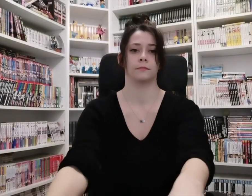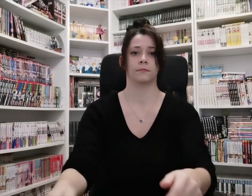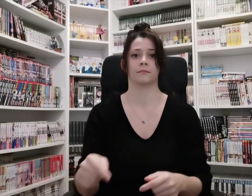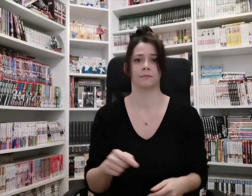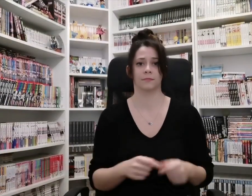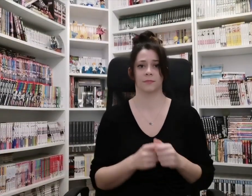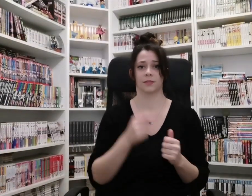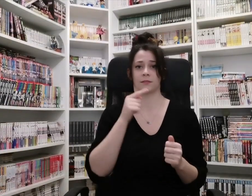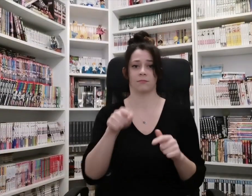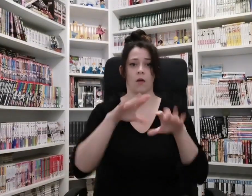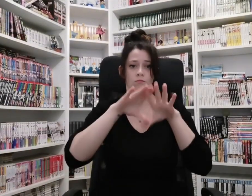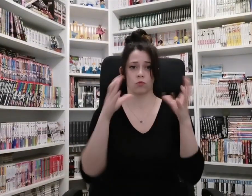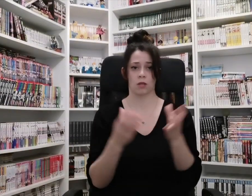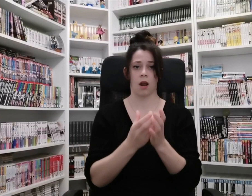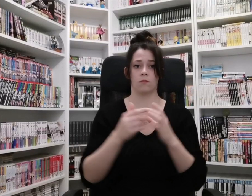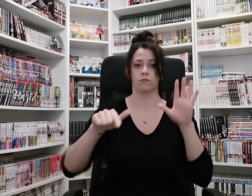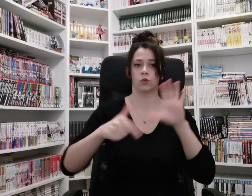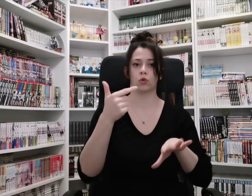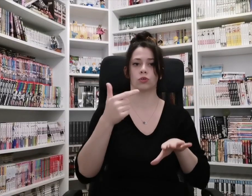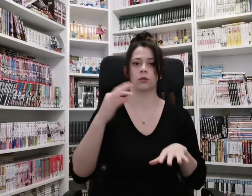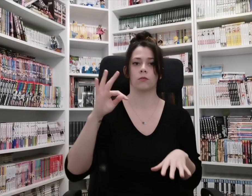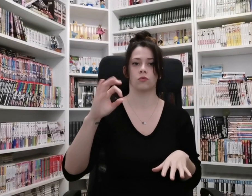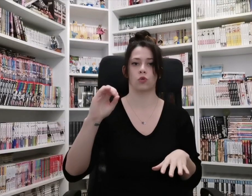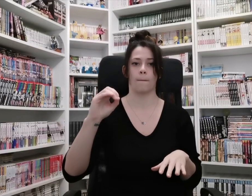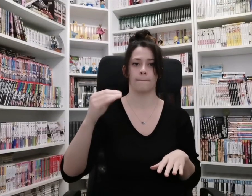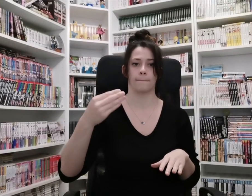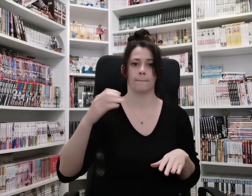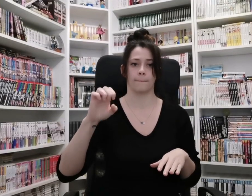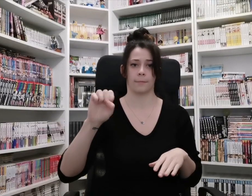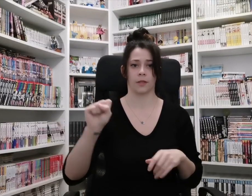qui a totalisé 12 tomes…